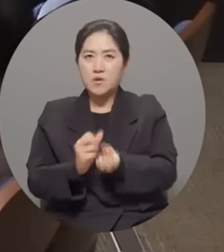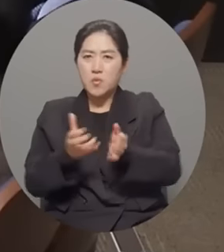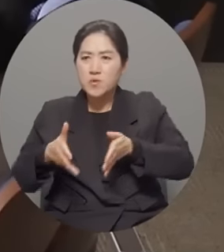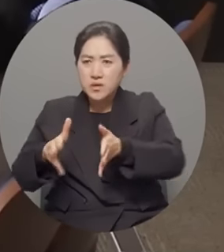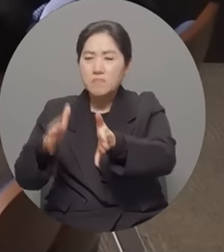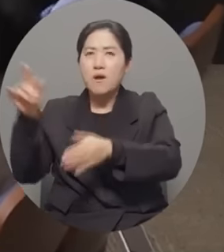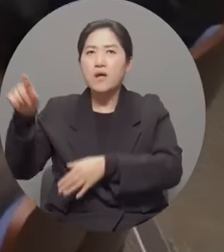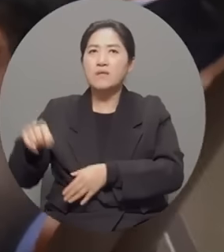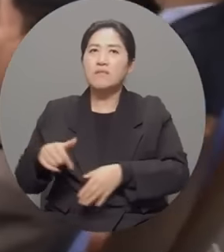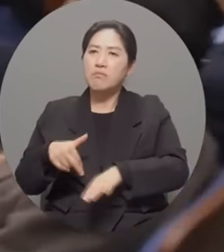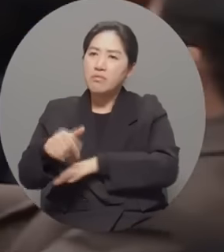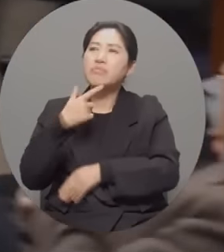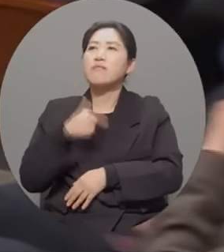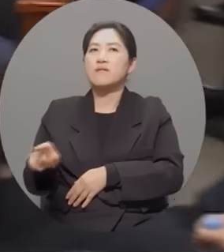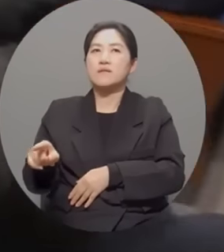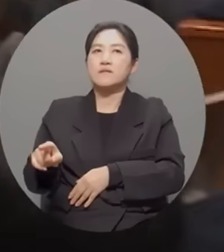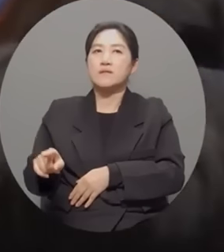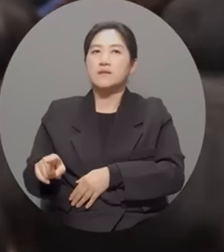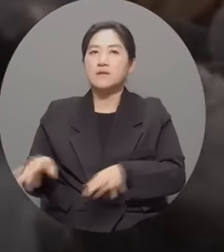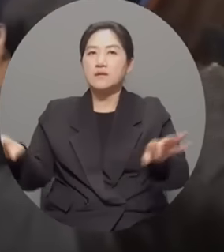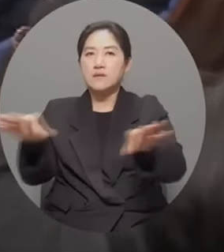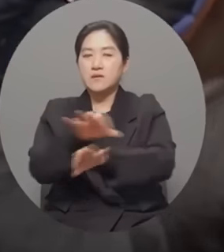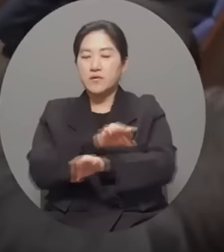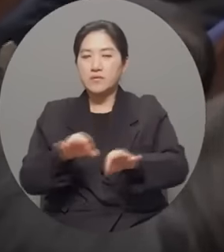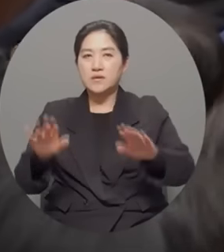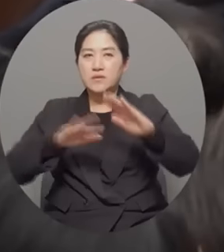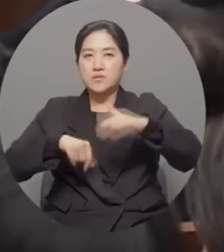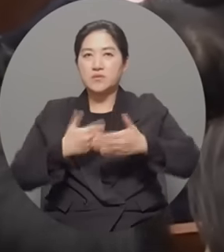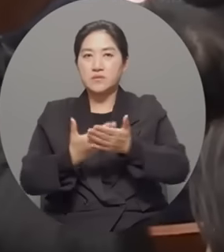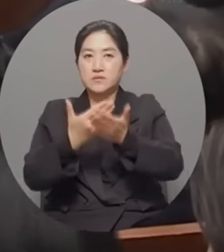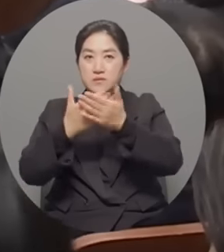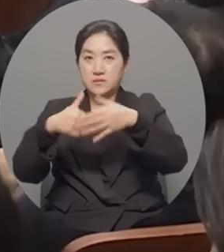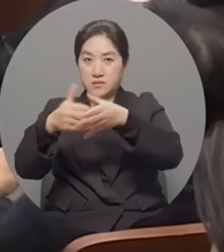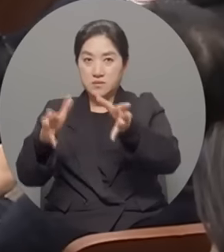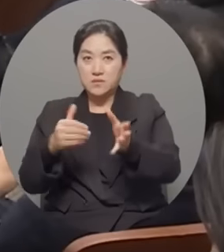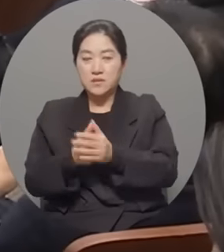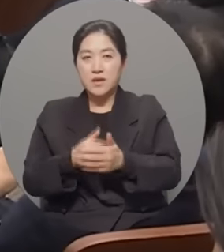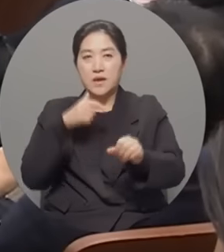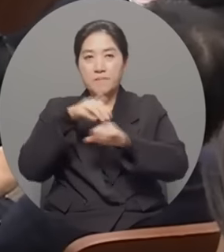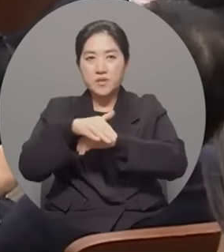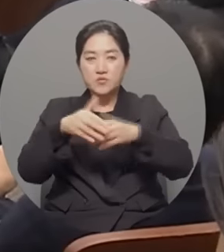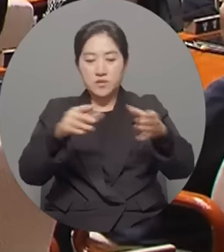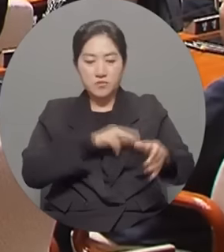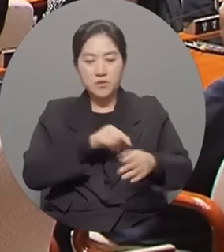꽃길만 걸어오신 분이에요.